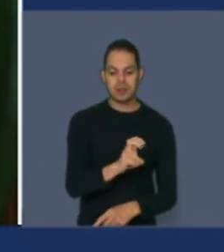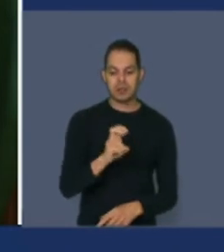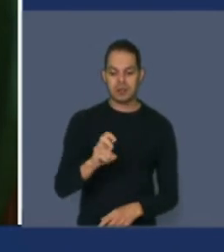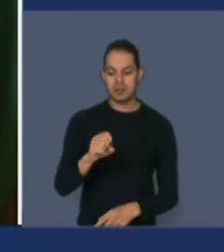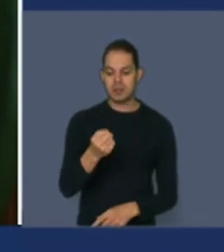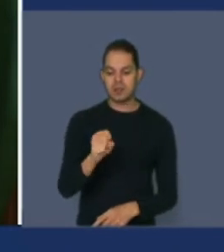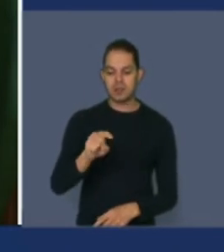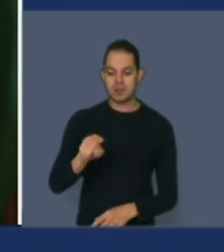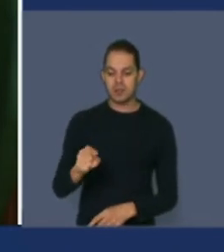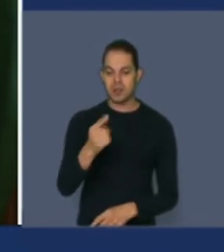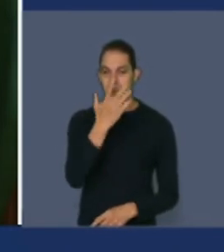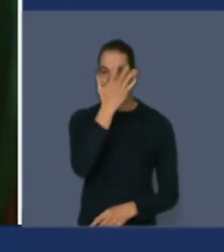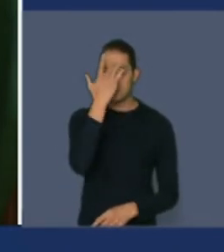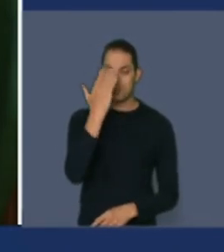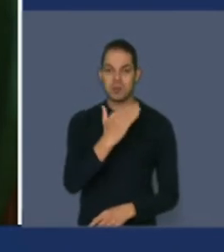MIL BRASILEIROS JÁ MORRERAM POR ESSA GRIPEZINHA. DEPOIS